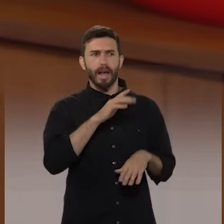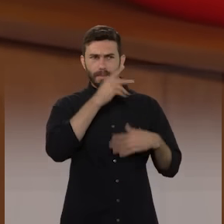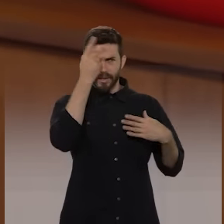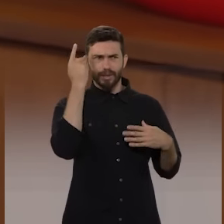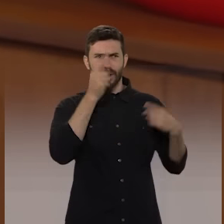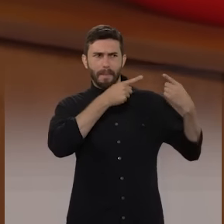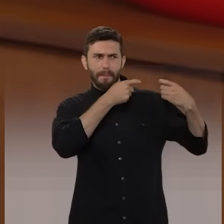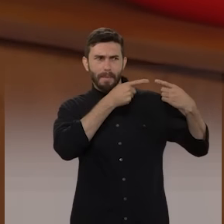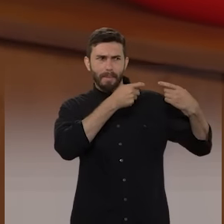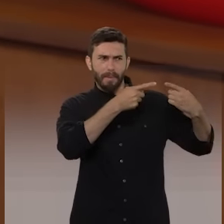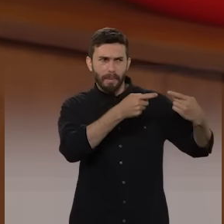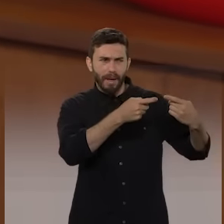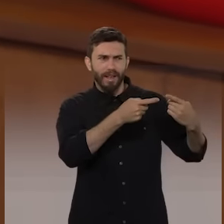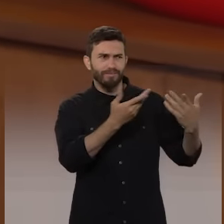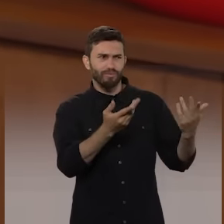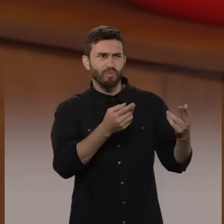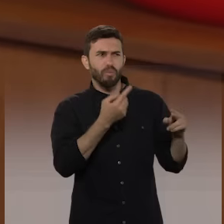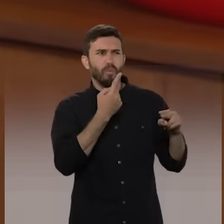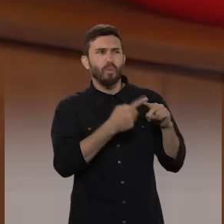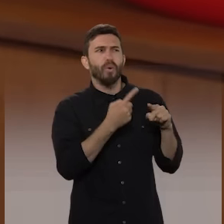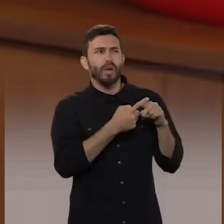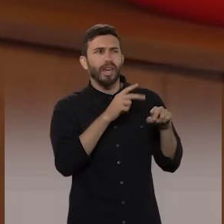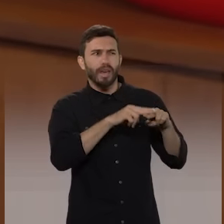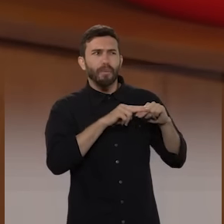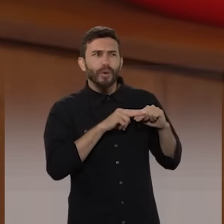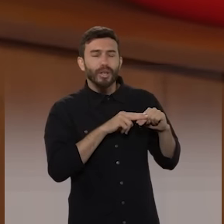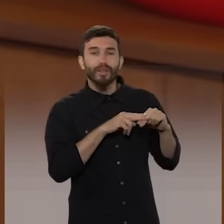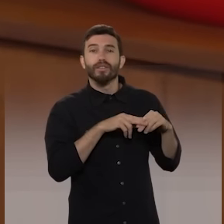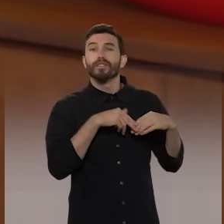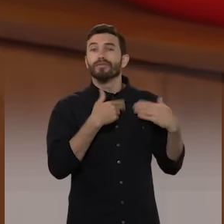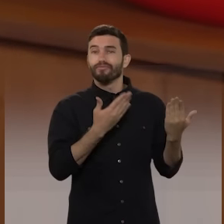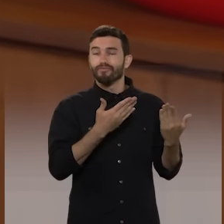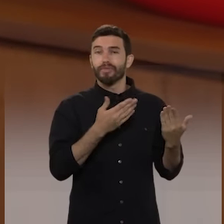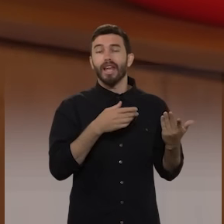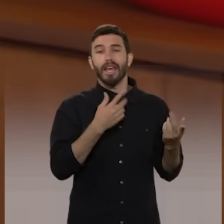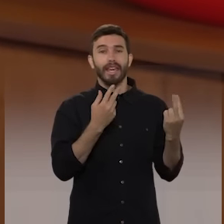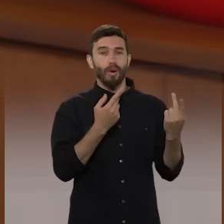que seja maior do que o motivo para não fazê-la.” Então, isso é uma grande verdade.